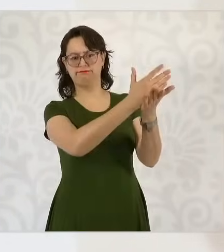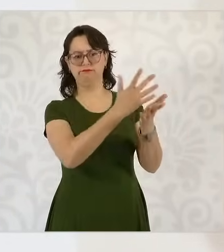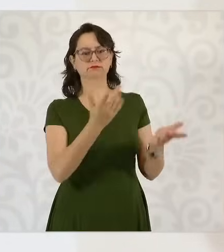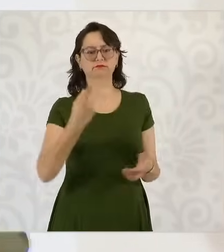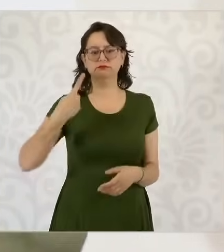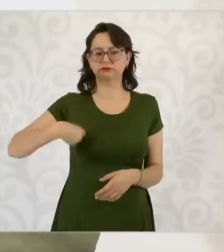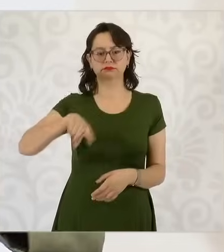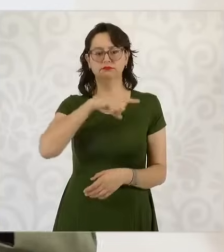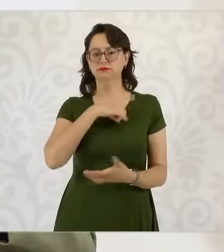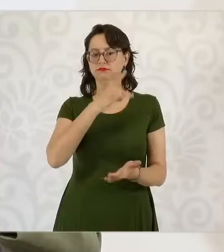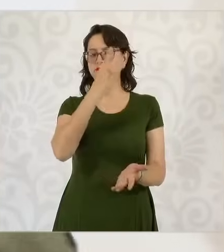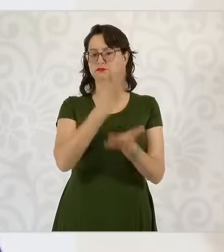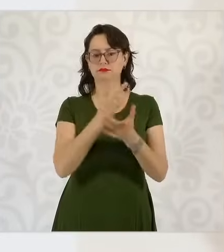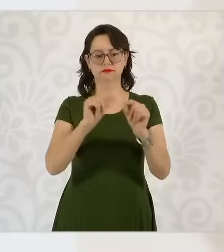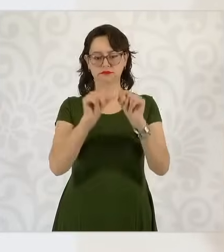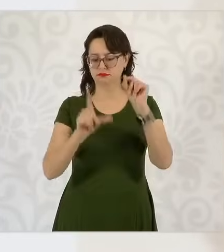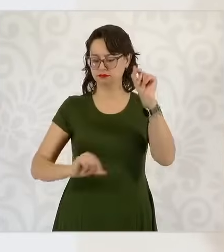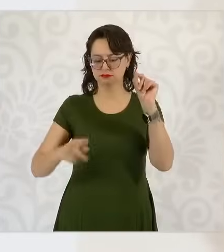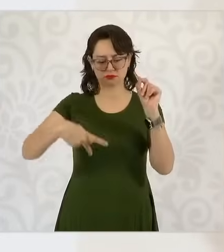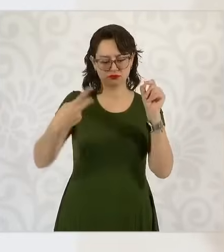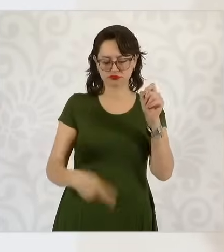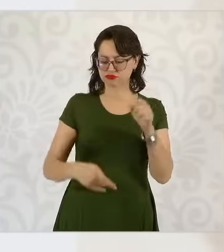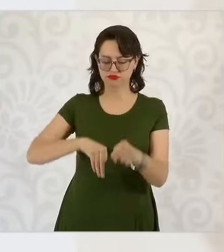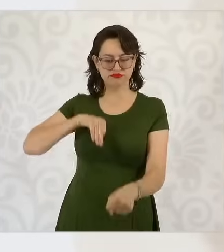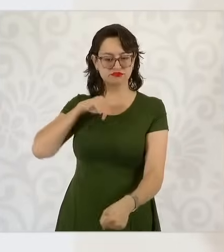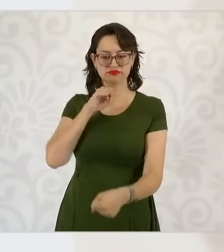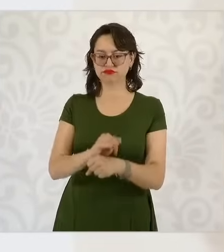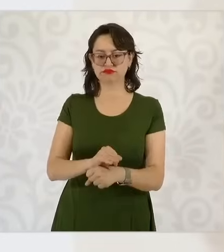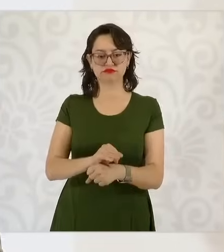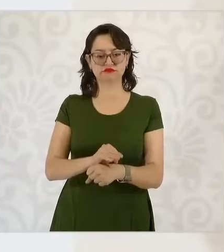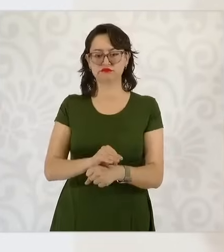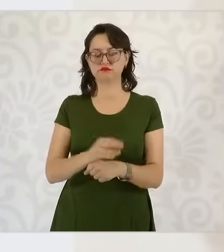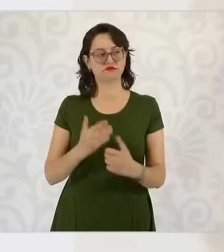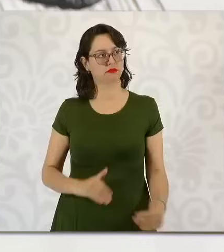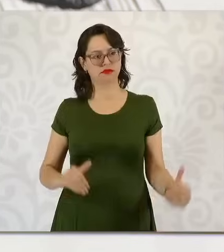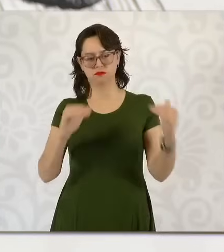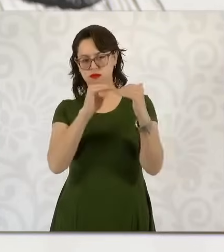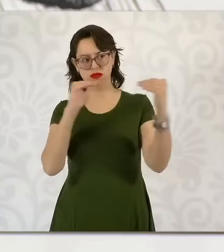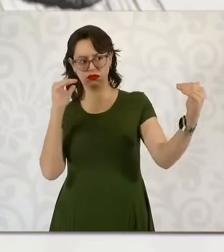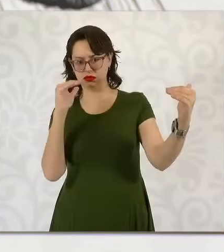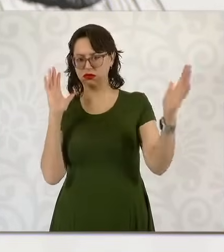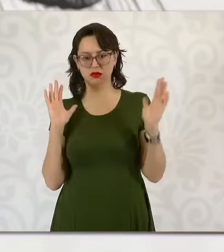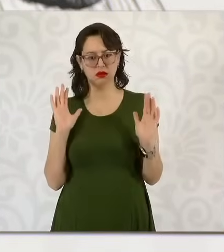nuestra patria así tan sencillo como eso nuestra soberanía nuestro